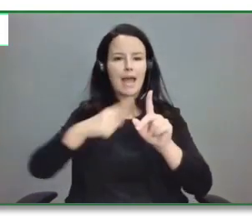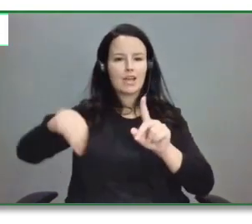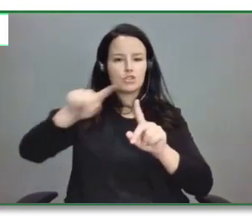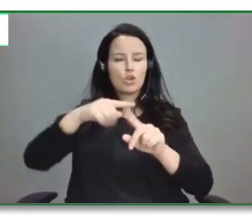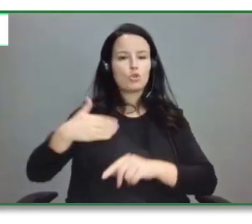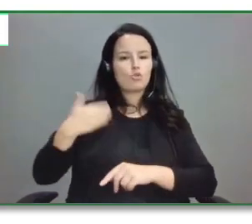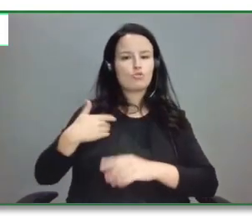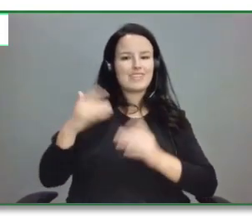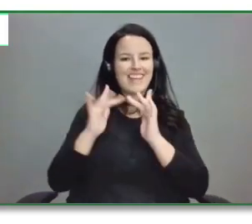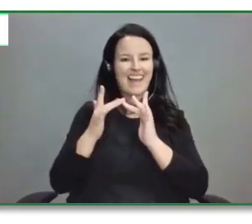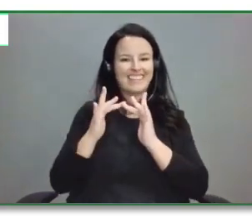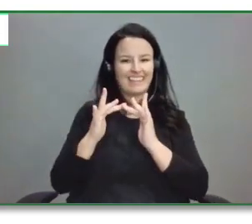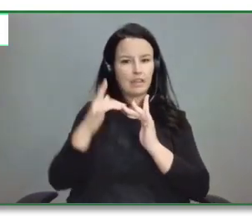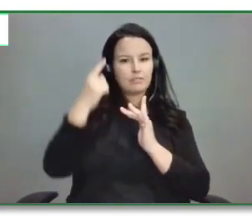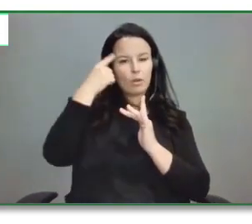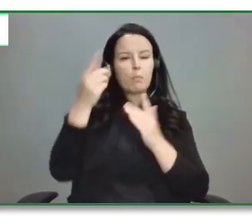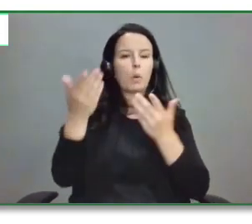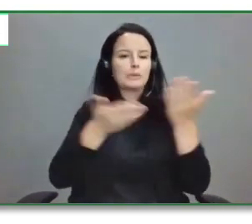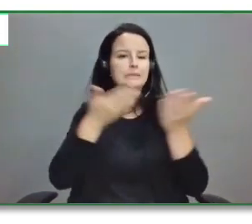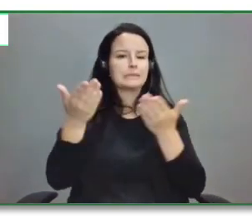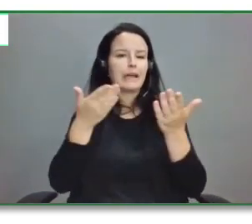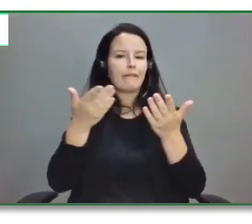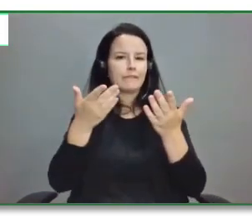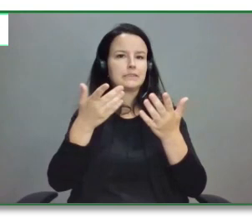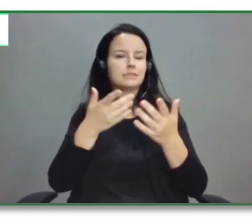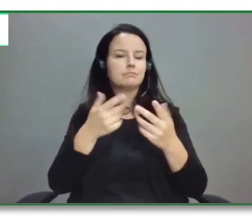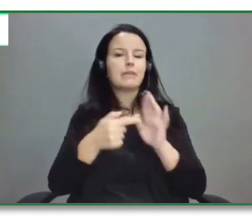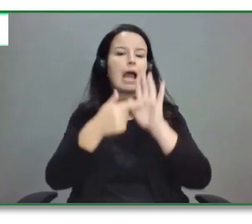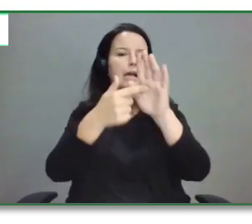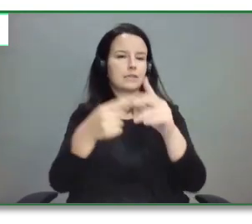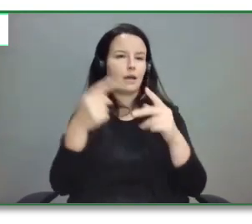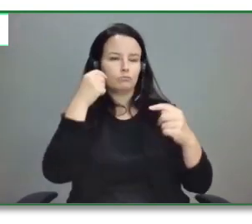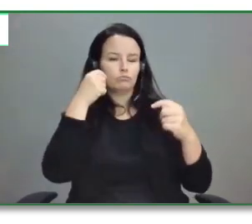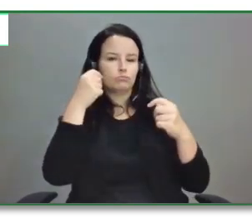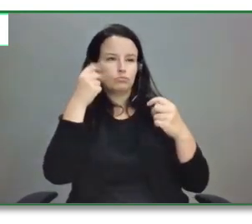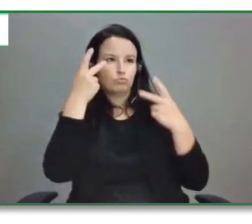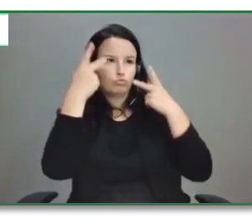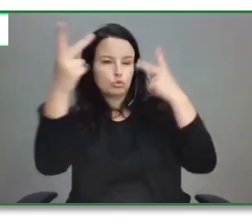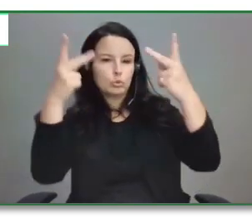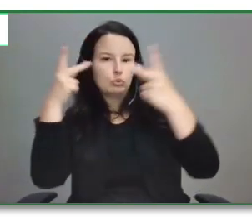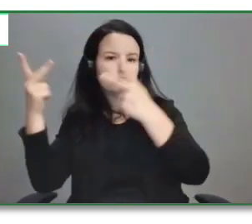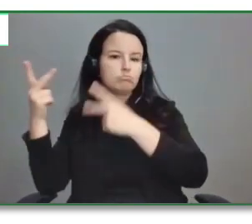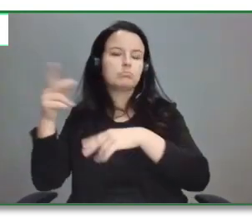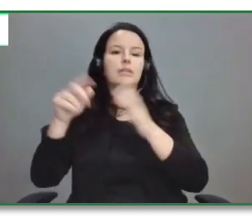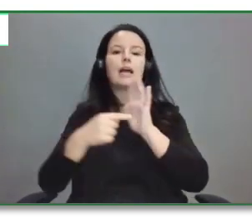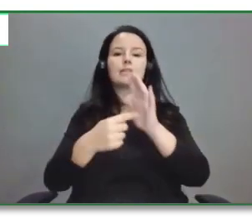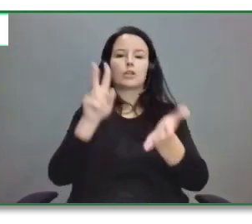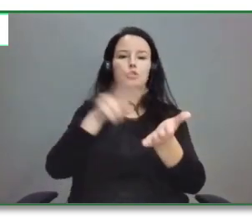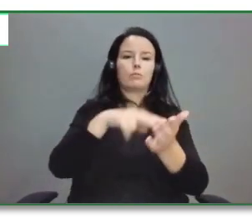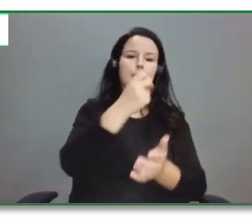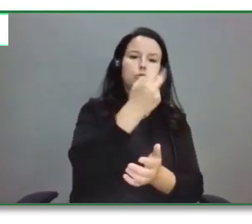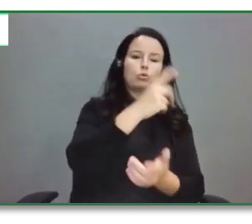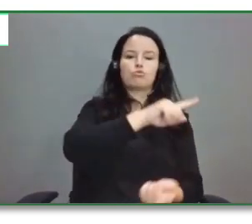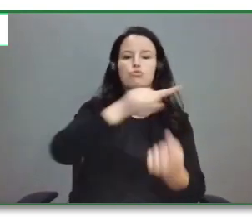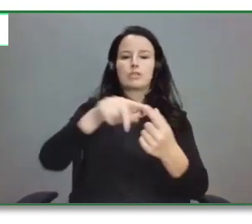pour certains services touristiques en recueillant des données de mes 12 à 2021